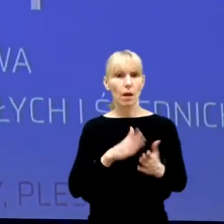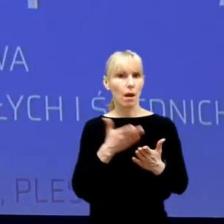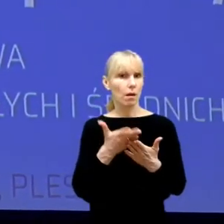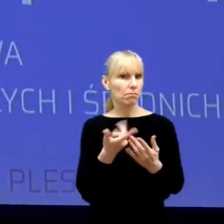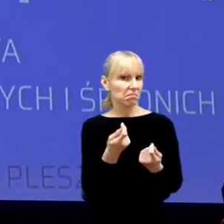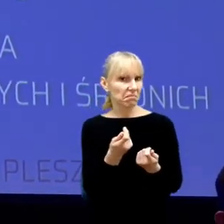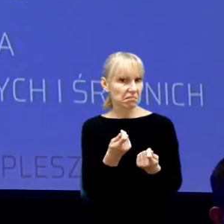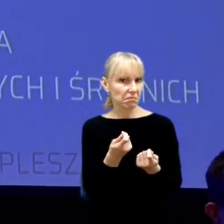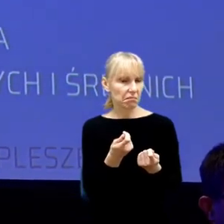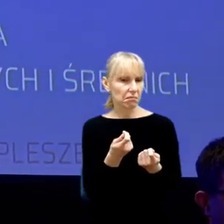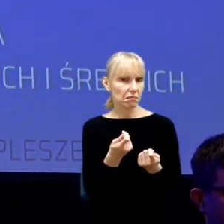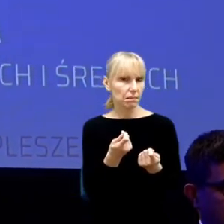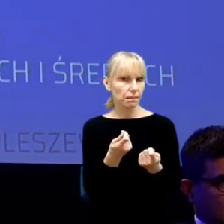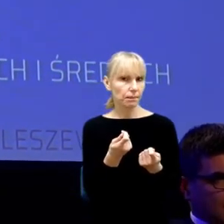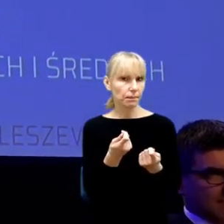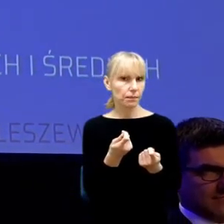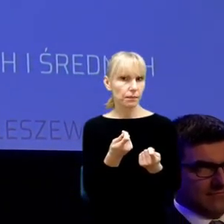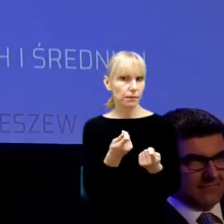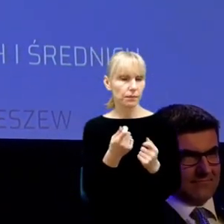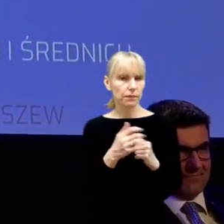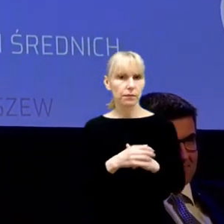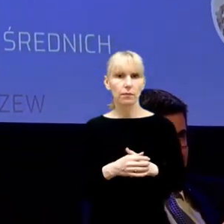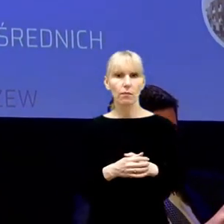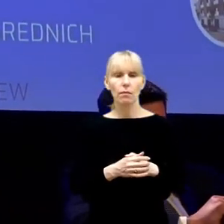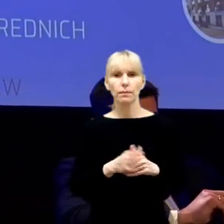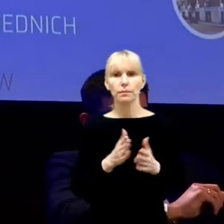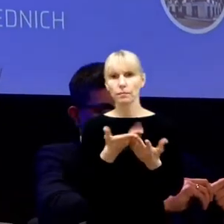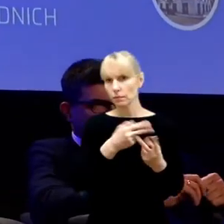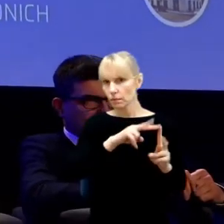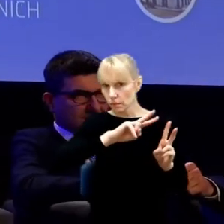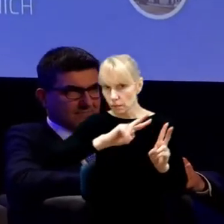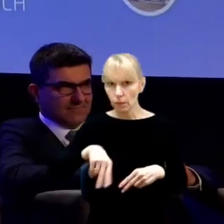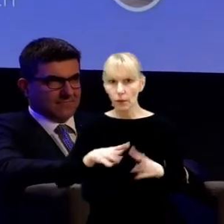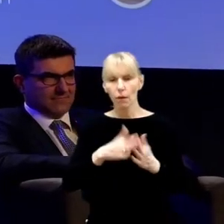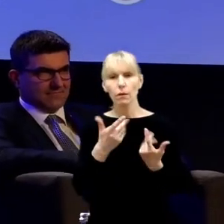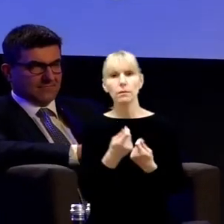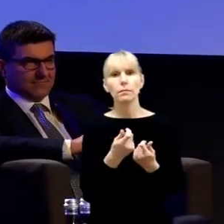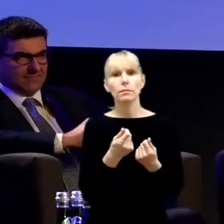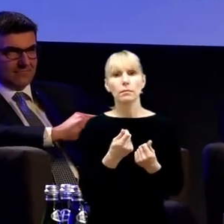nasi najemcy wracają do cen tych pierwotnych w świetle tego, co PFR zdecydowało,